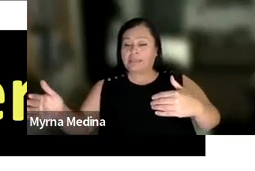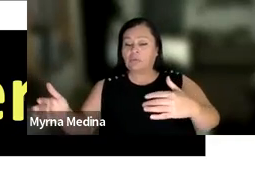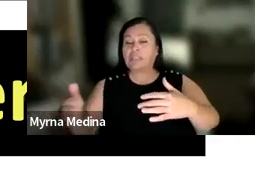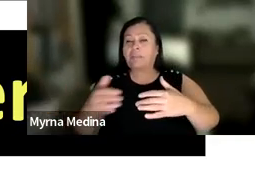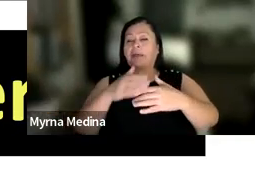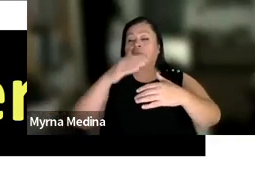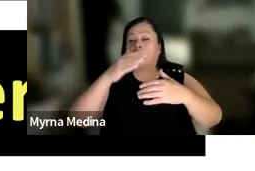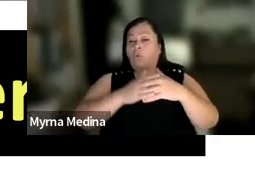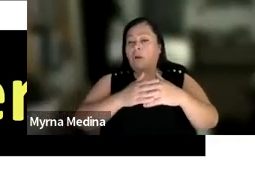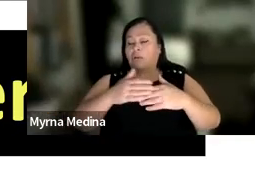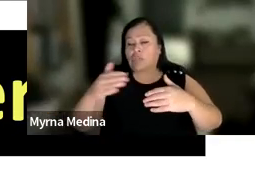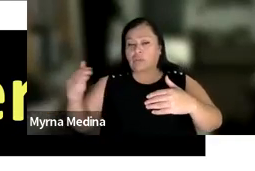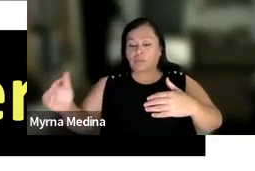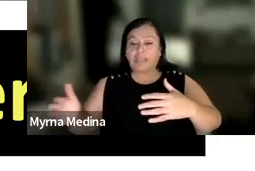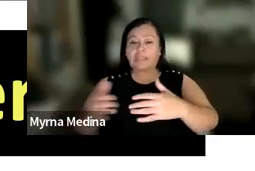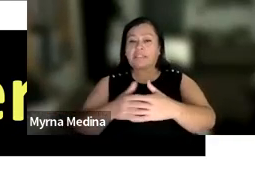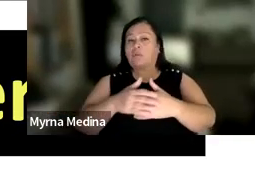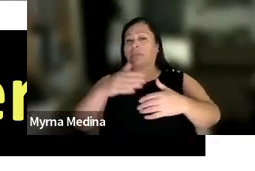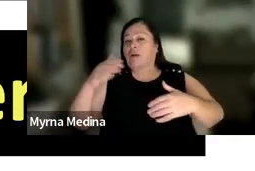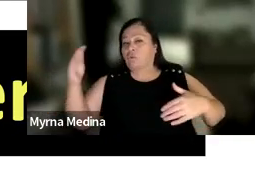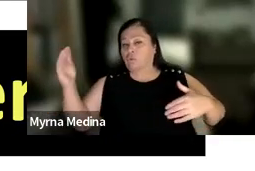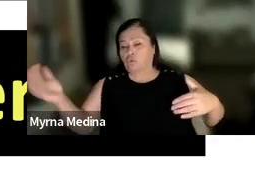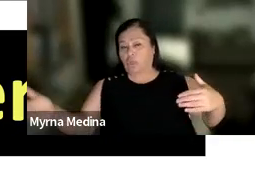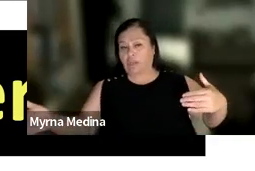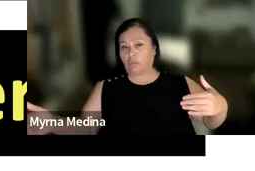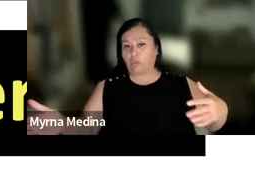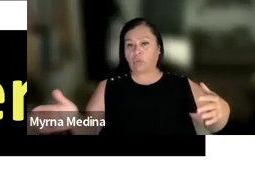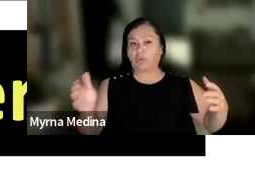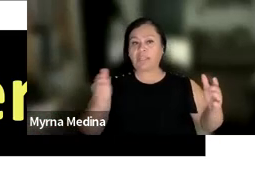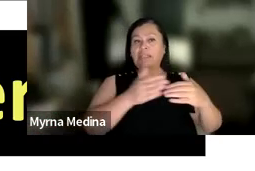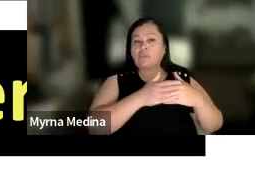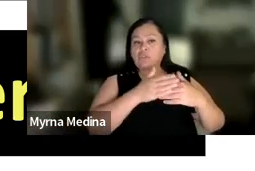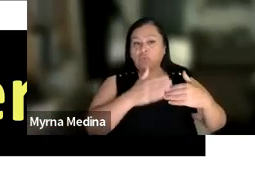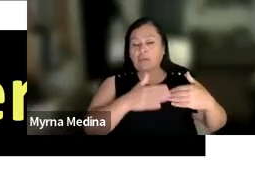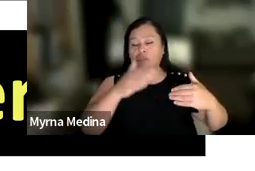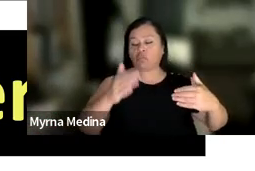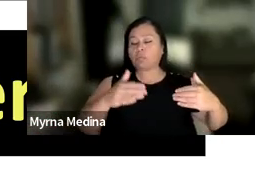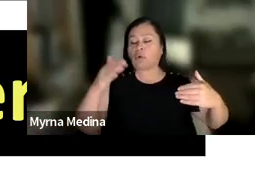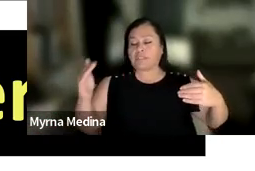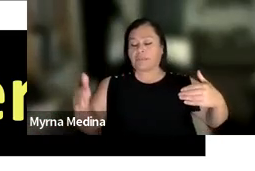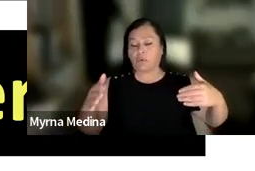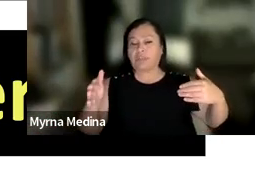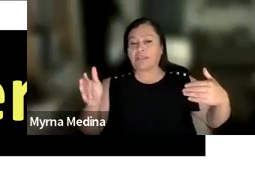principio. Unos empiezan los primeros años de la vida. Otros los segunda, en la segunda etapa, Oa, los años 20, si luego ya otros como adultos, ¿verdad?